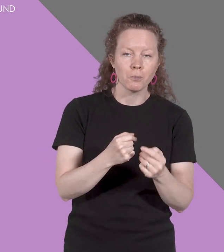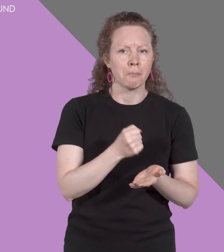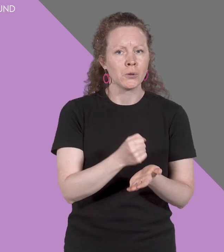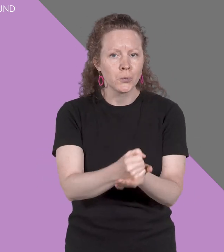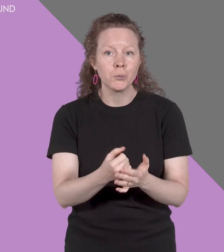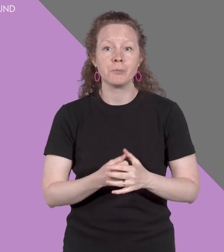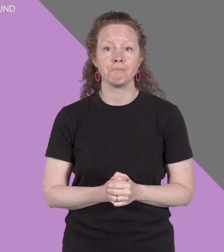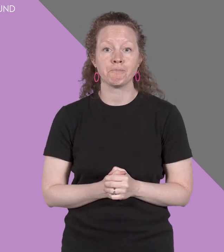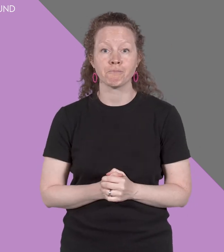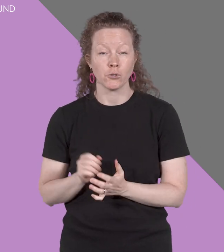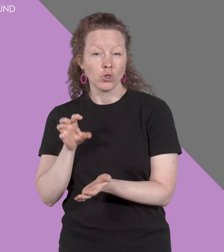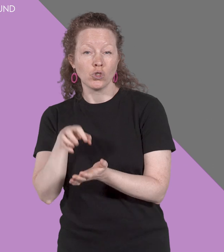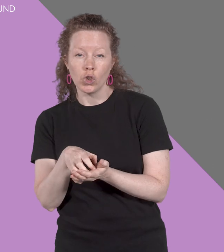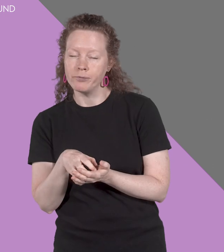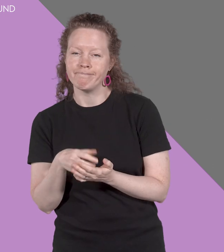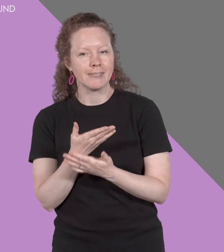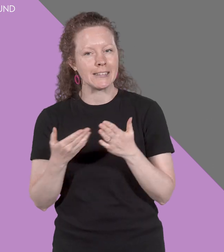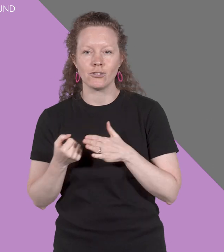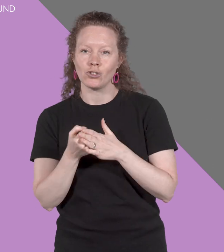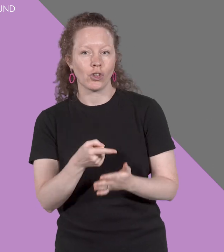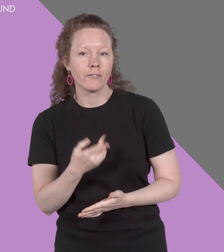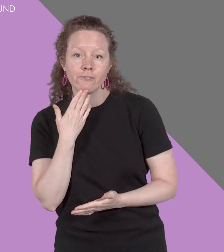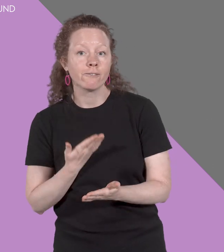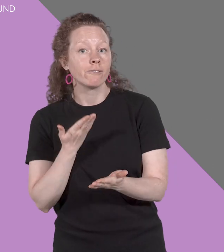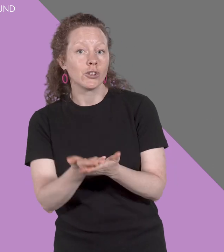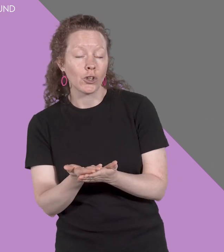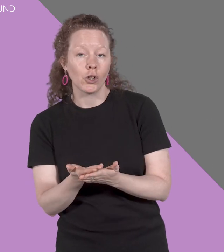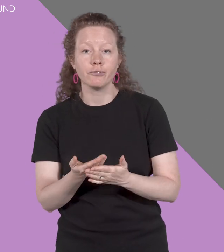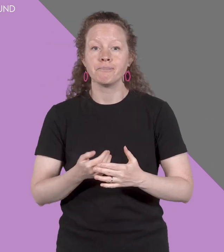och snabba upp styrelsens beslutsprocess. Styrelsen understödde inte heller den här framställningen.